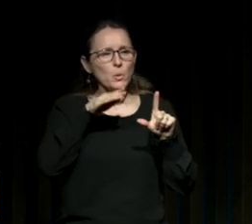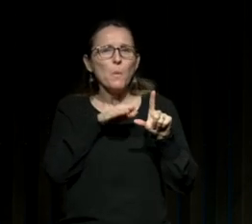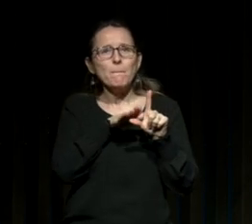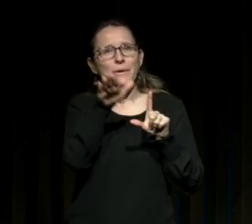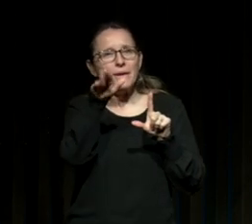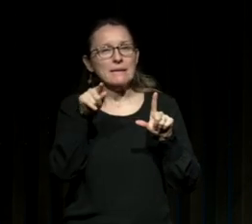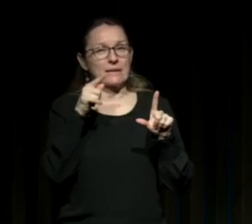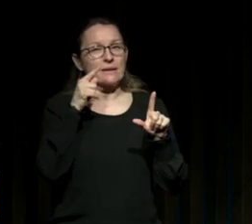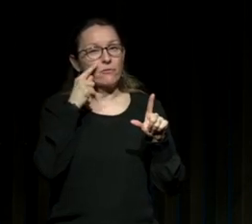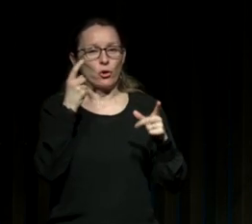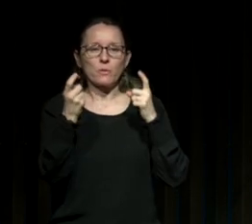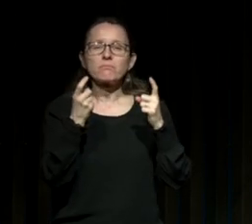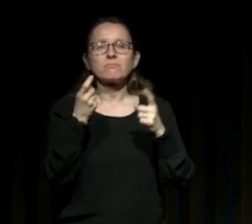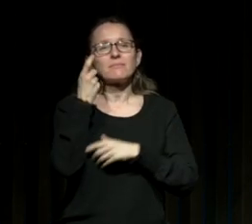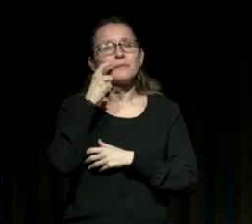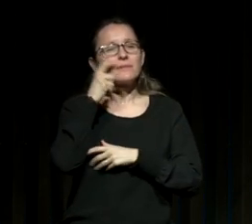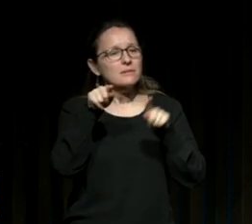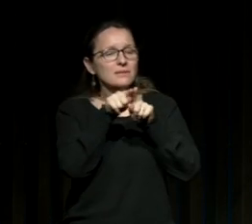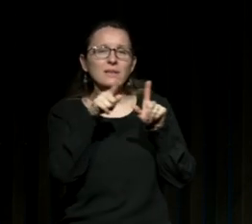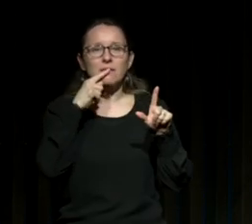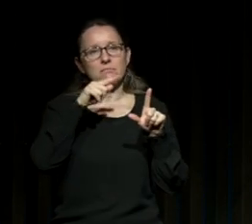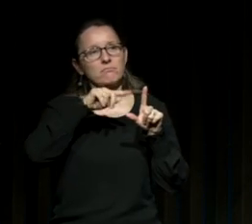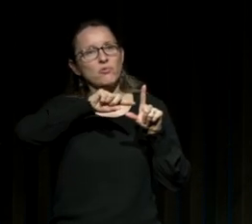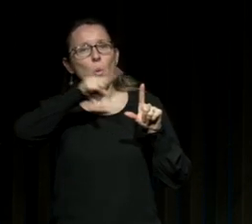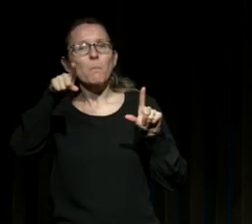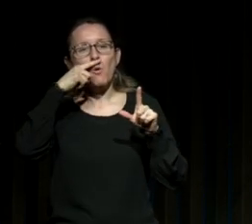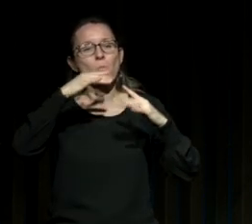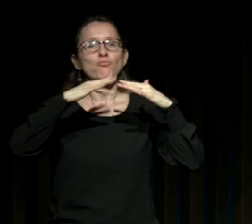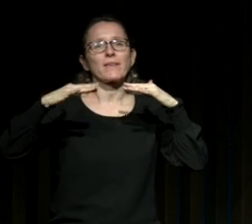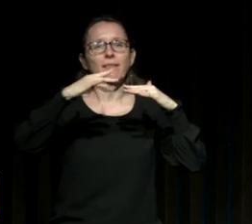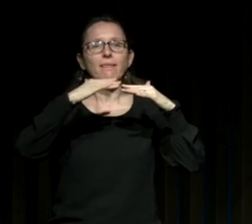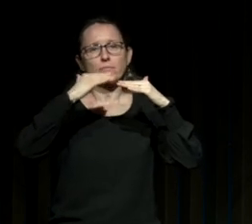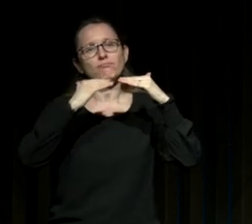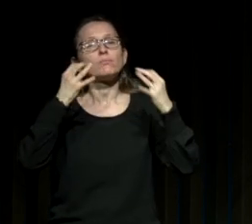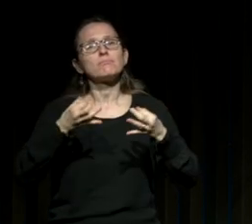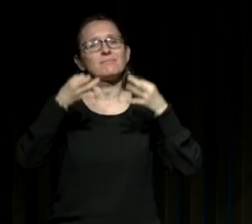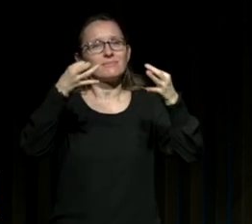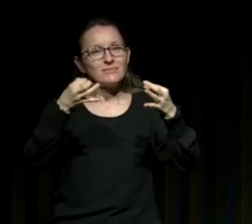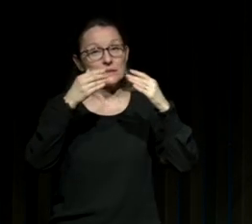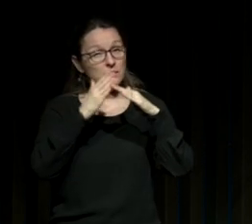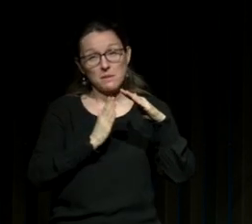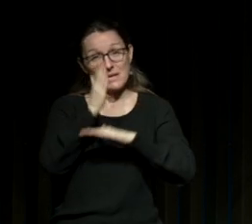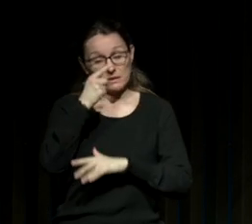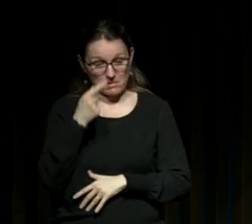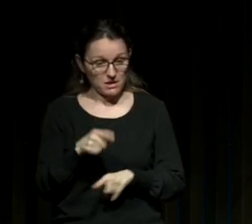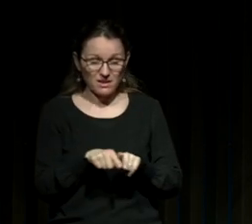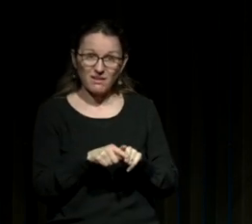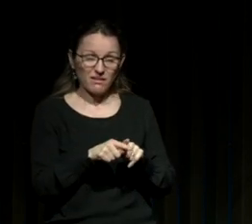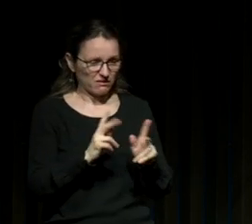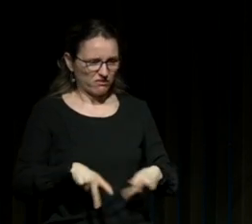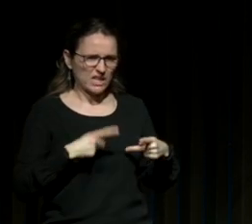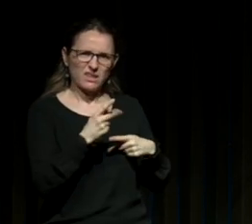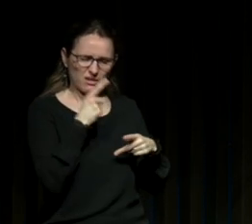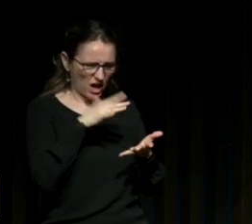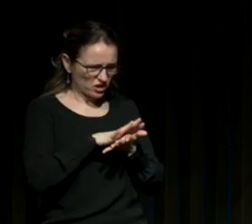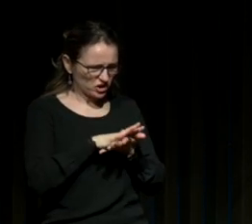la courbe moyenne de la courbe oui standard très tôt dans la vie à l'âge est exprimée en année mais